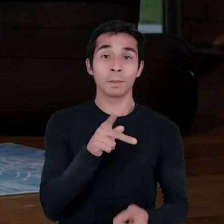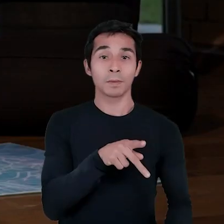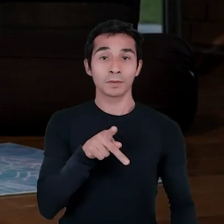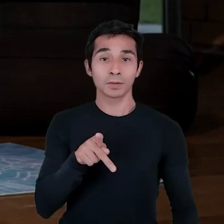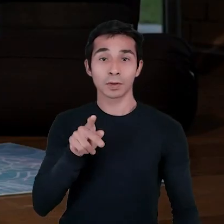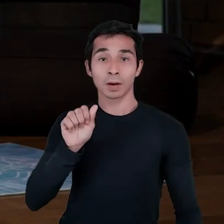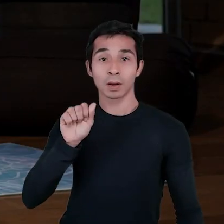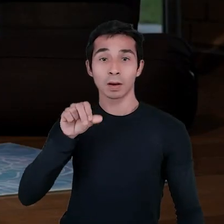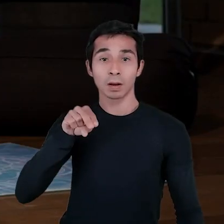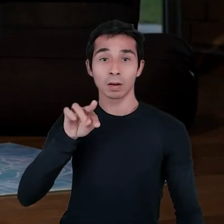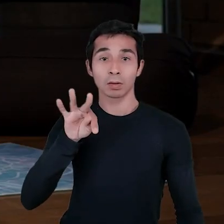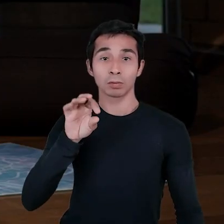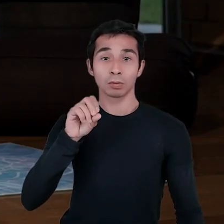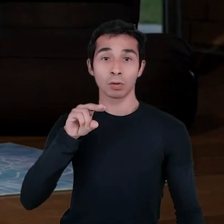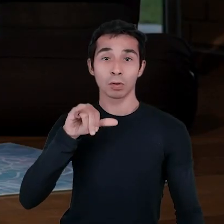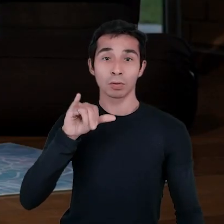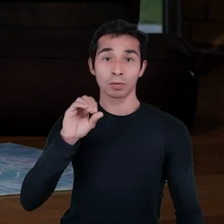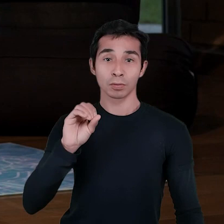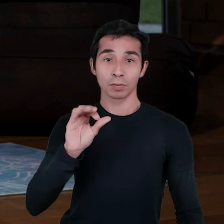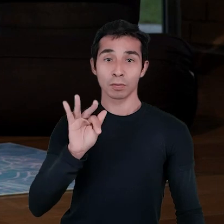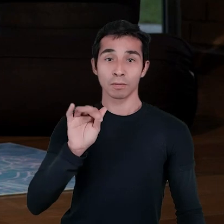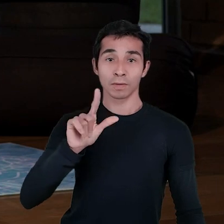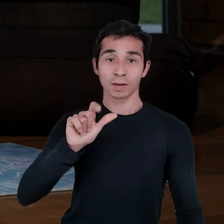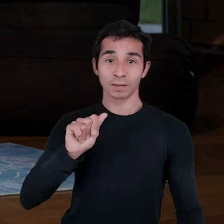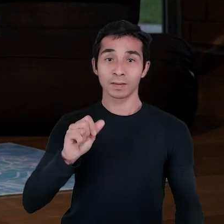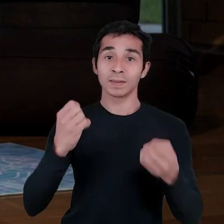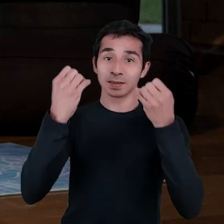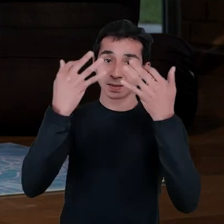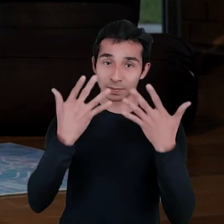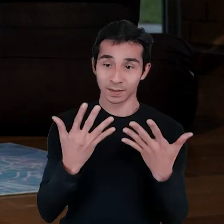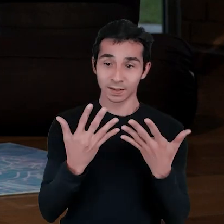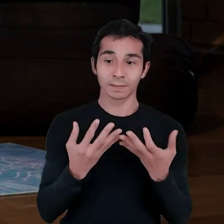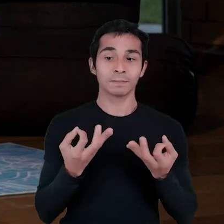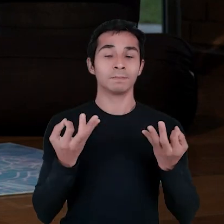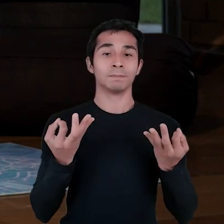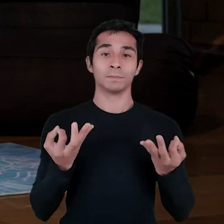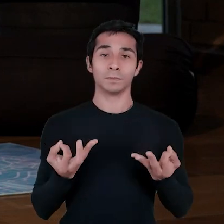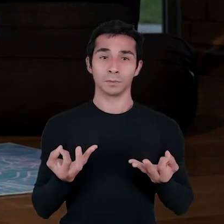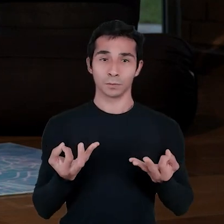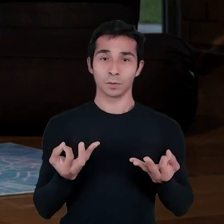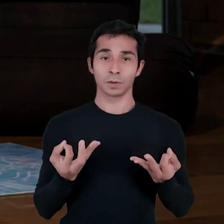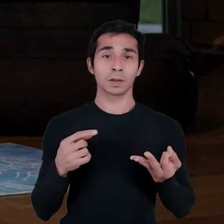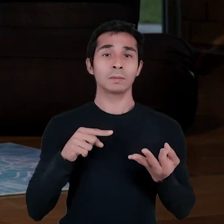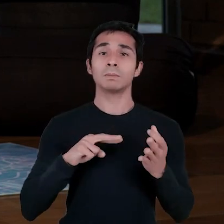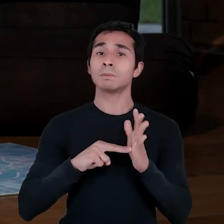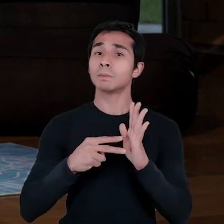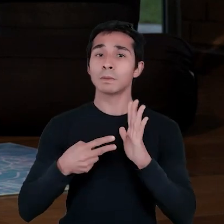O professor José Antonio Fila apresenta uma definição muito interessante. Ele diz assim: